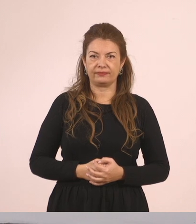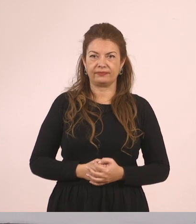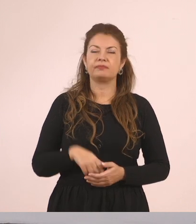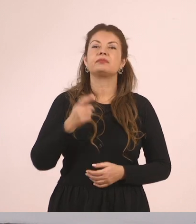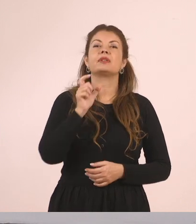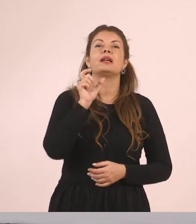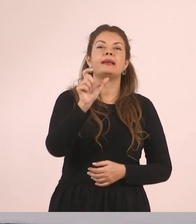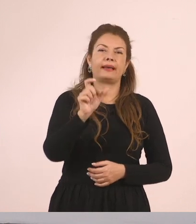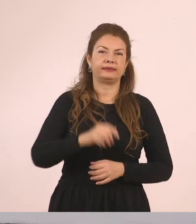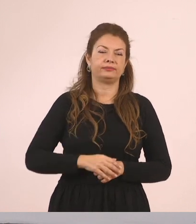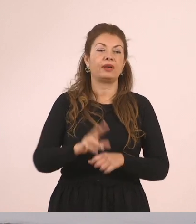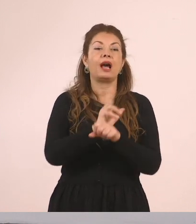Η λέξη χαρτόκουτο.